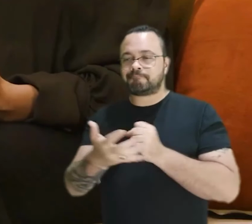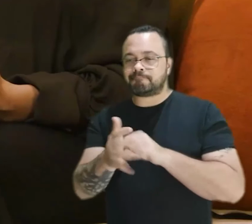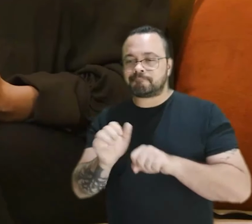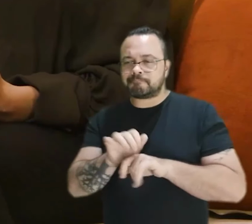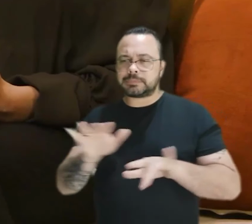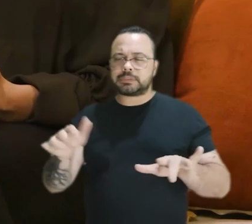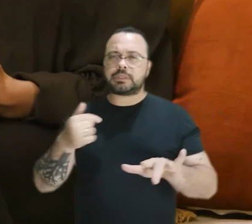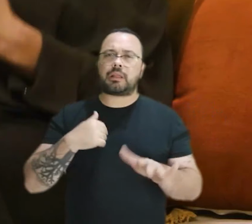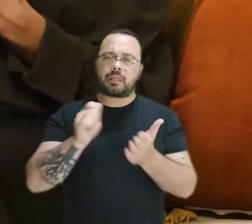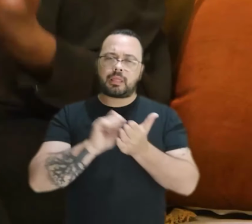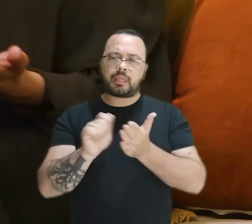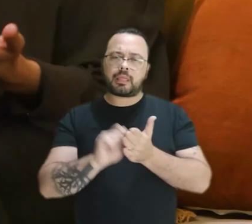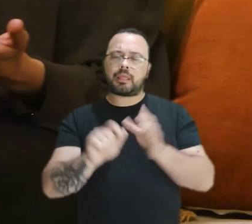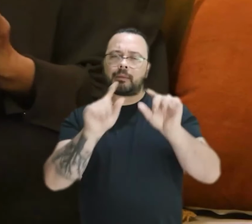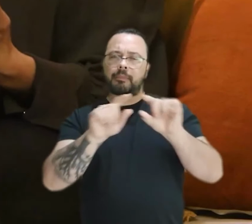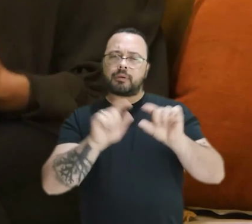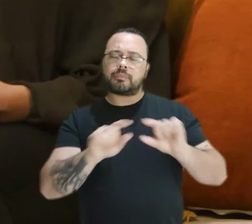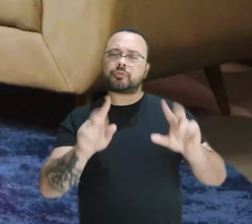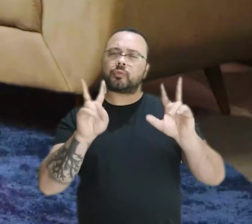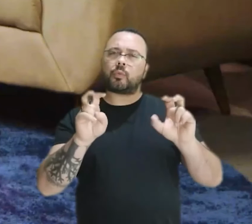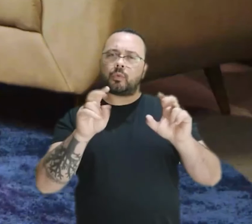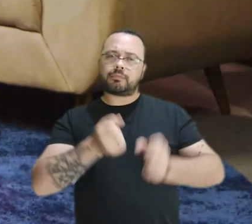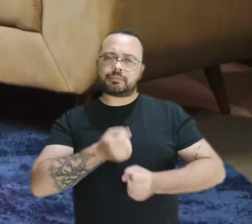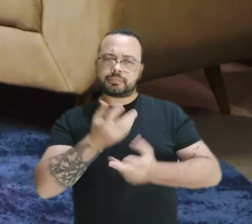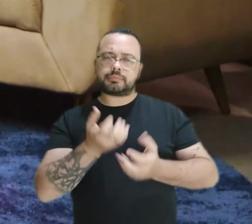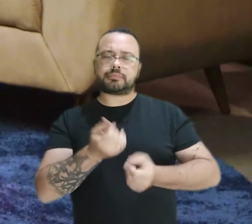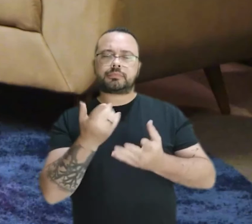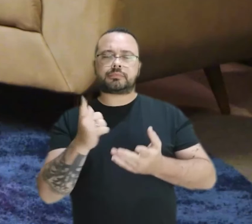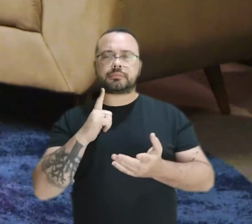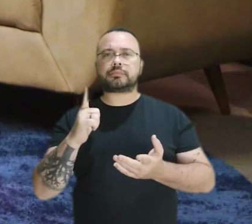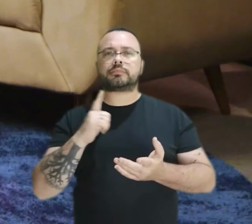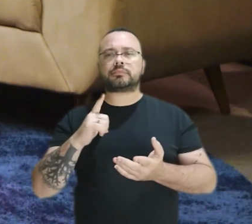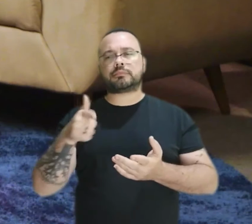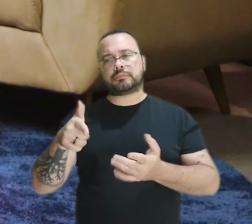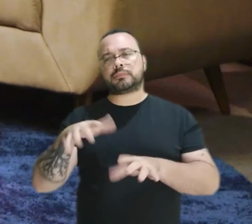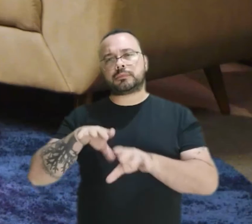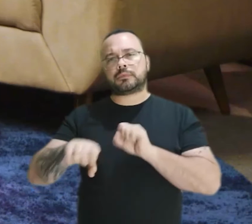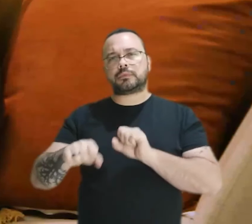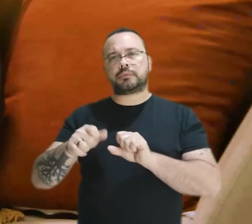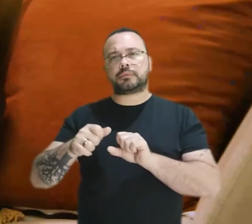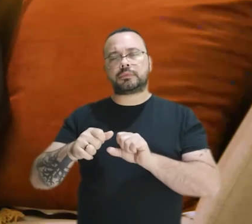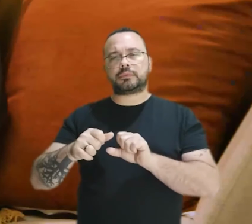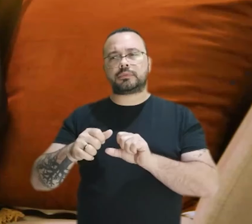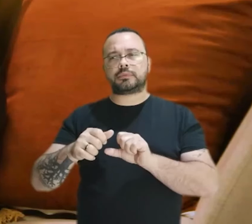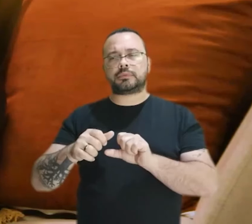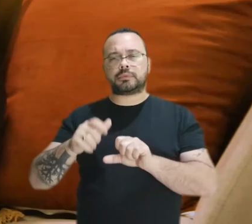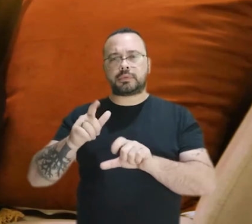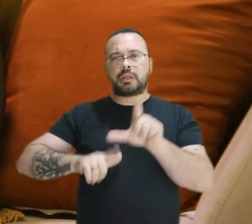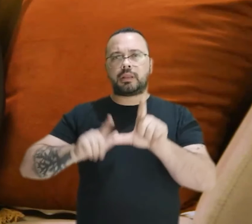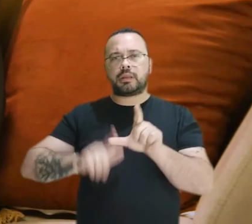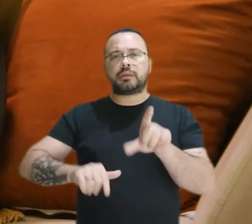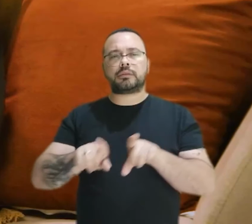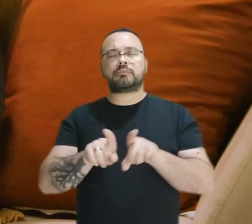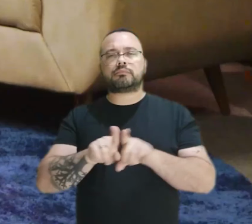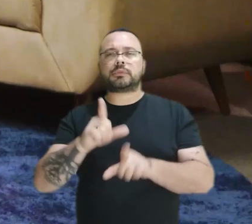escrevi muito sobre poesia, é, porque, como eu tenho essa formação na Letras, também tem um trabalho de crítica, né? Que eu faço.